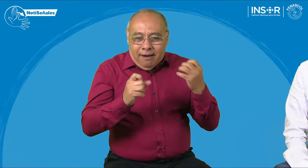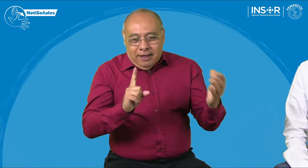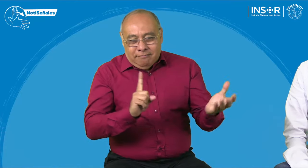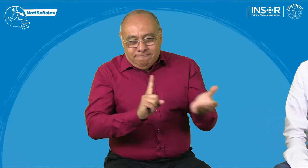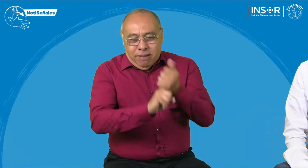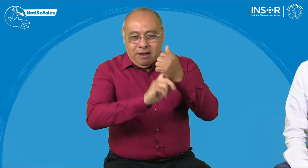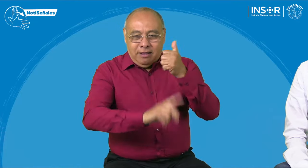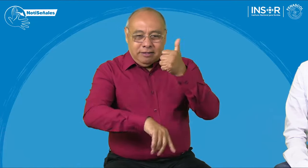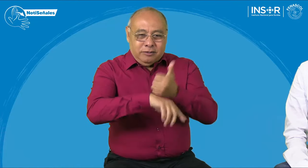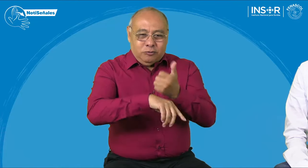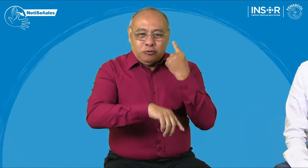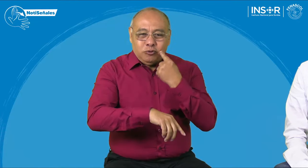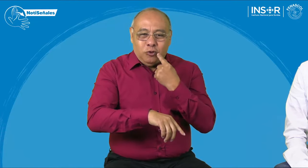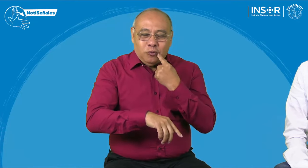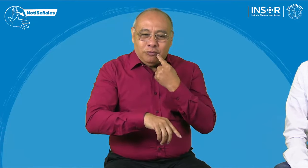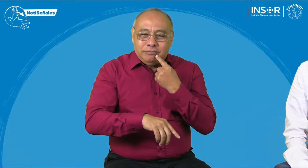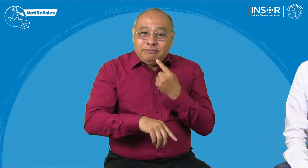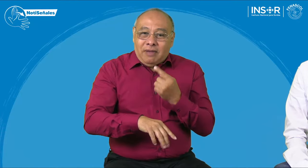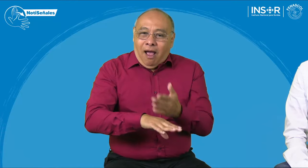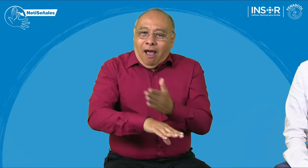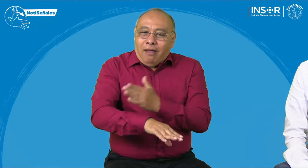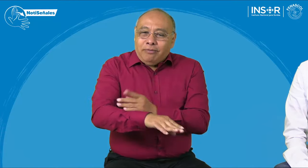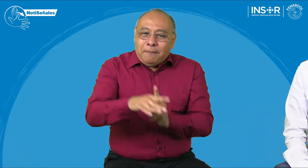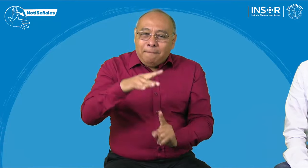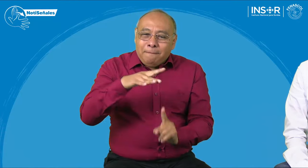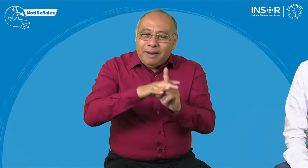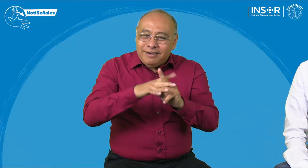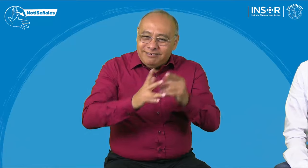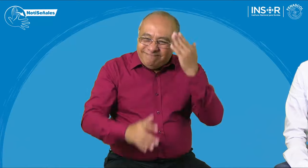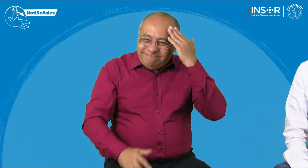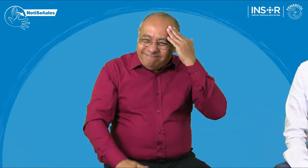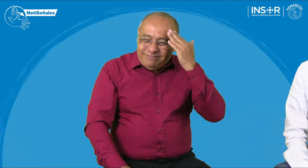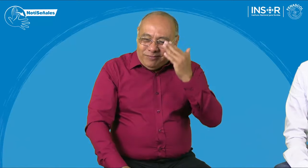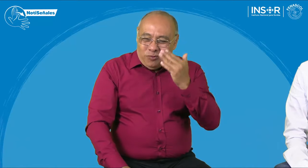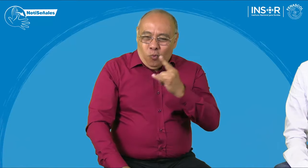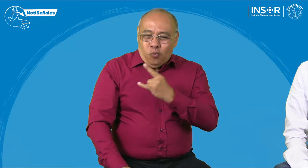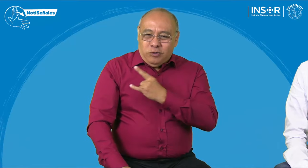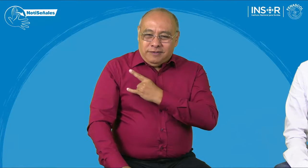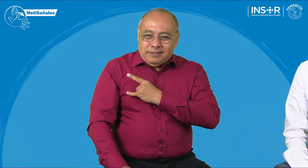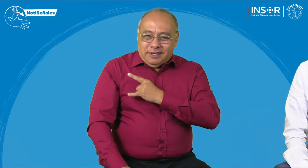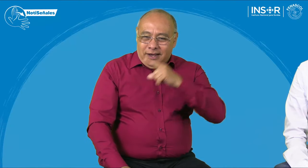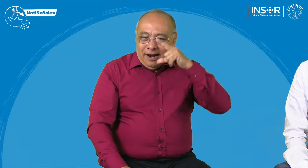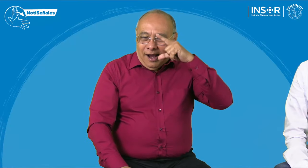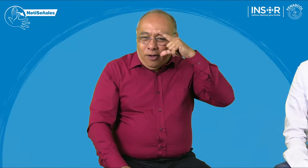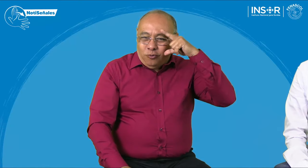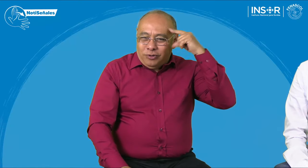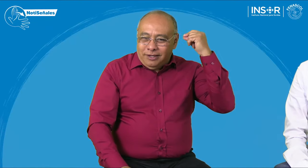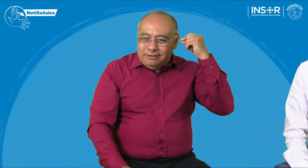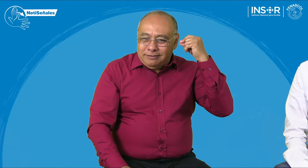la comunidad sorda ha luchado